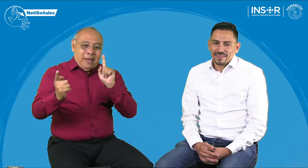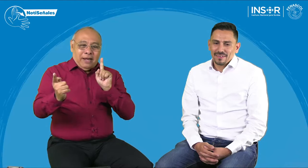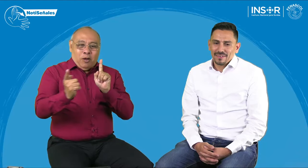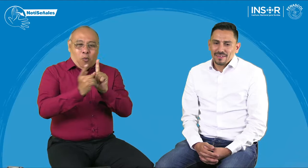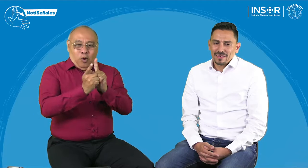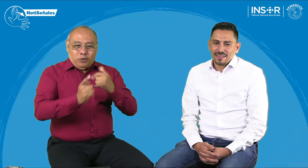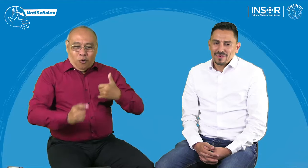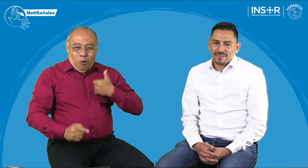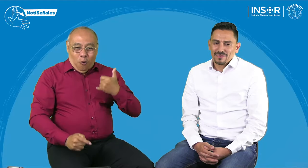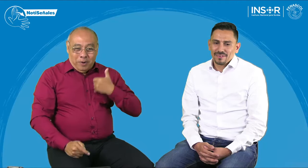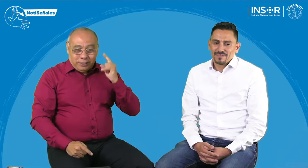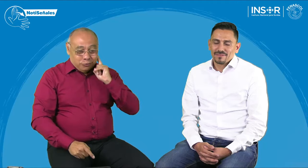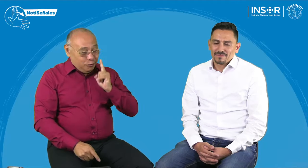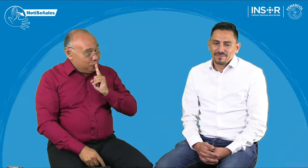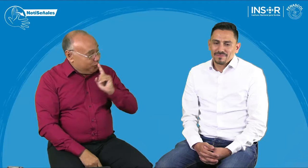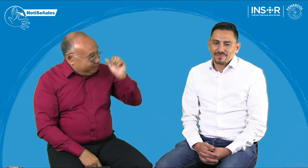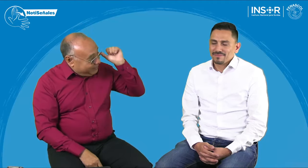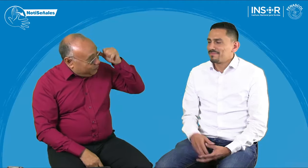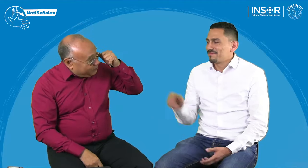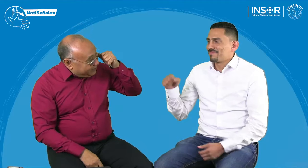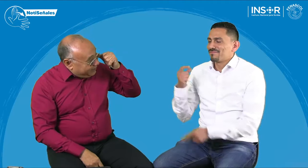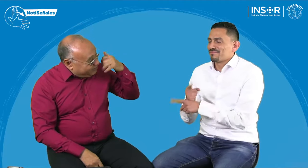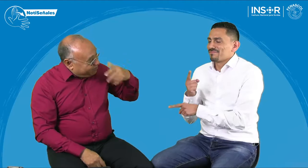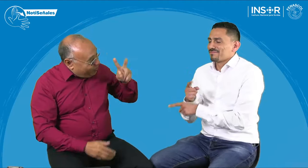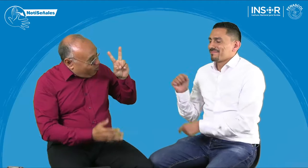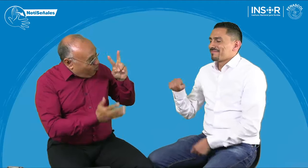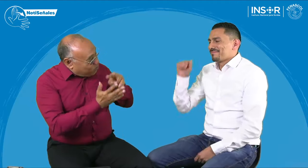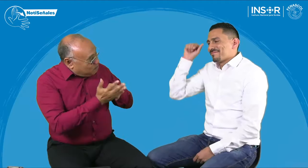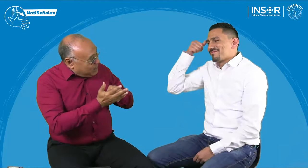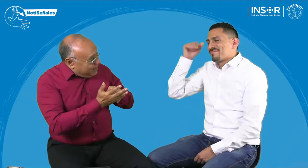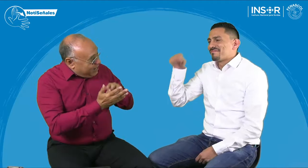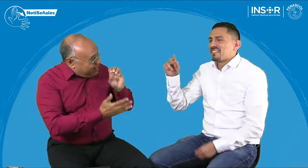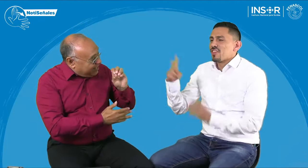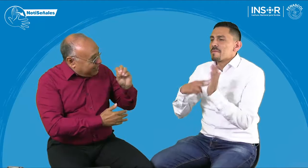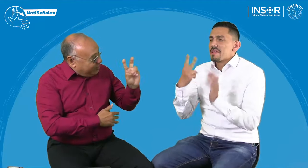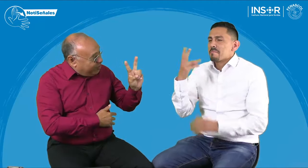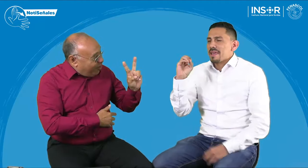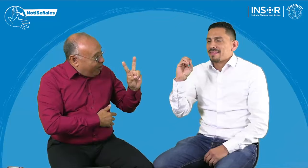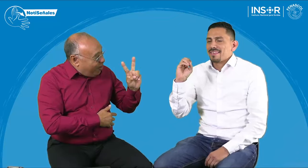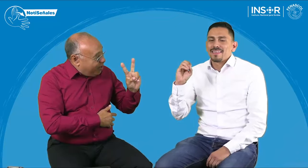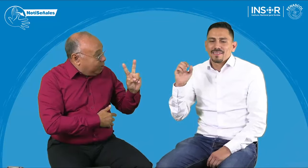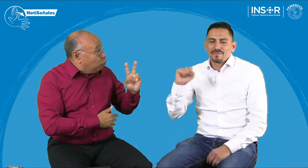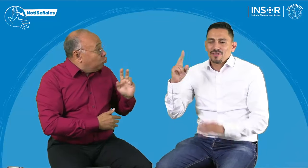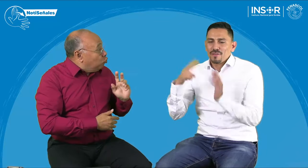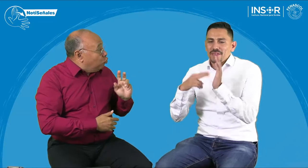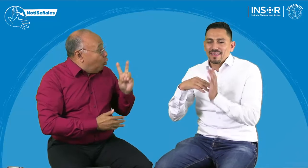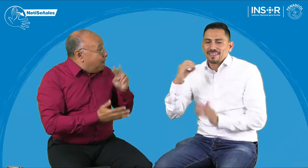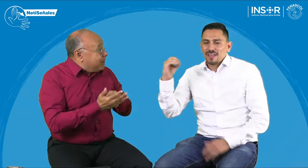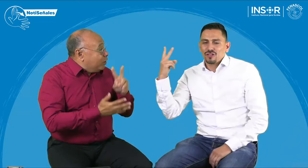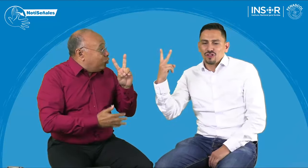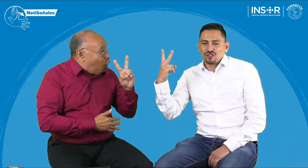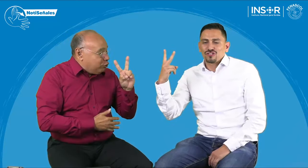Sordebok también viendo el ejemplo de los sordos ¿No? Yo